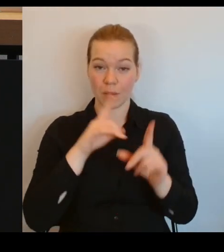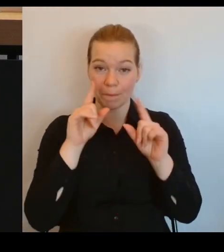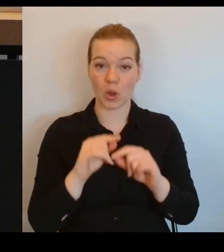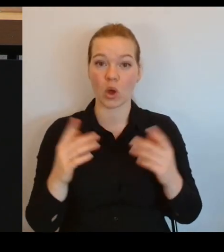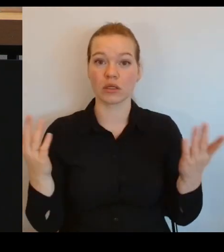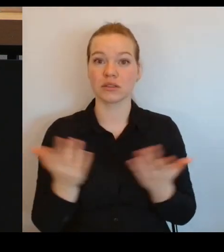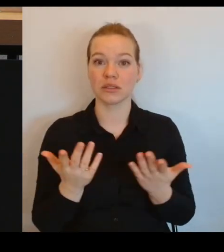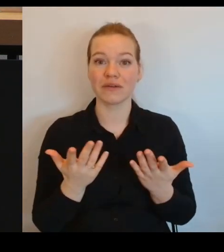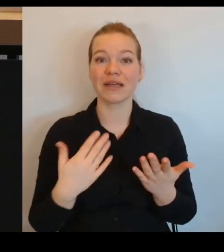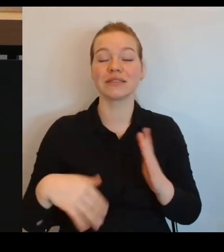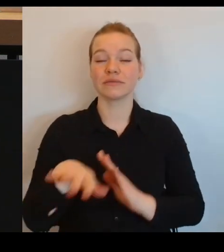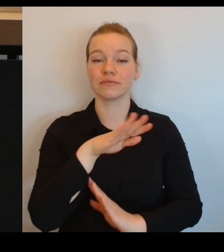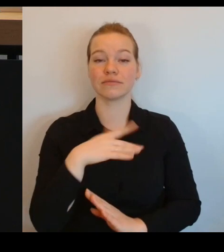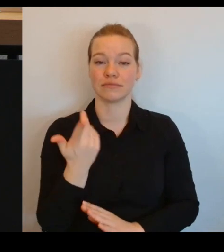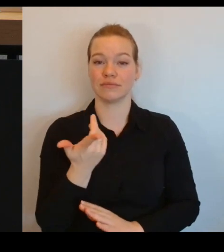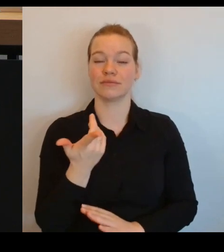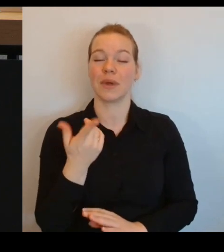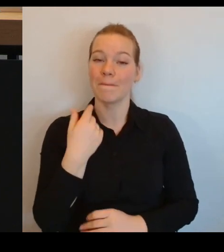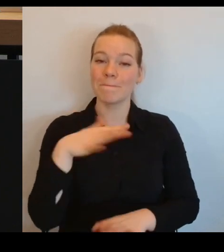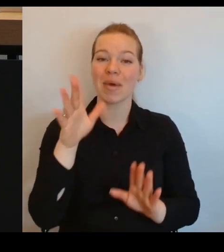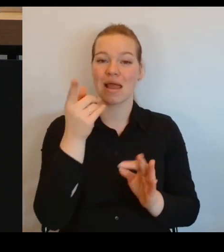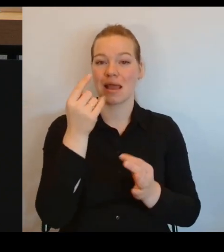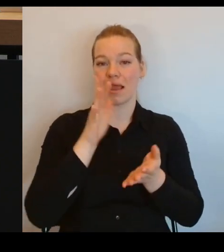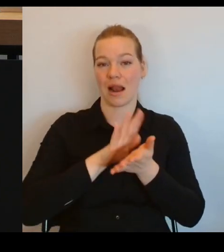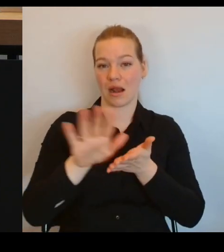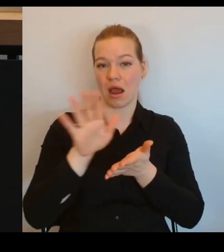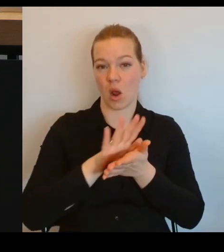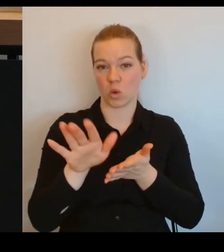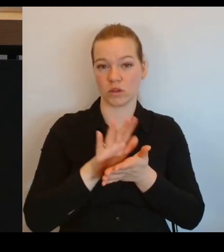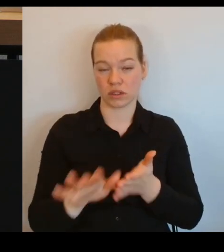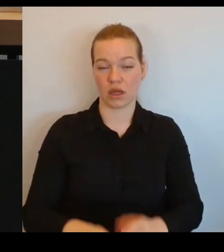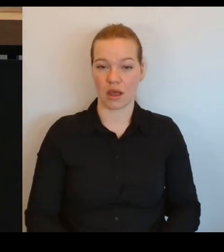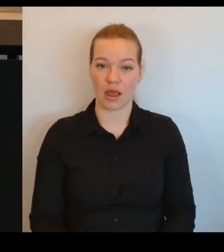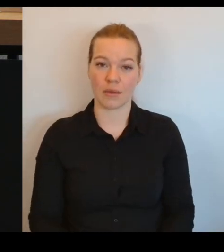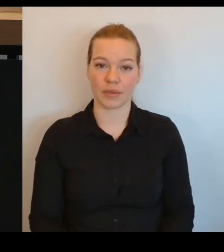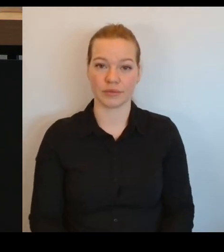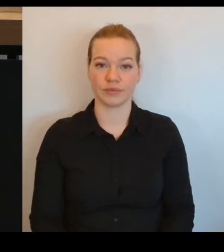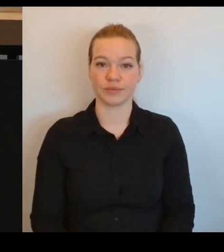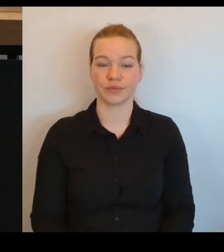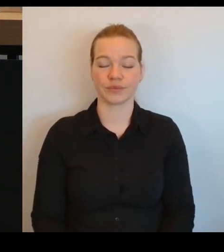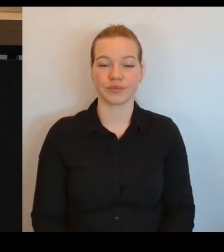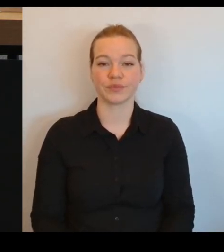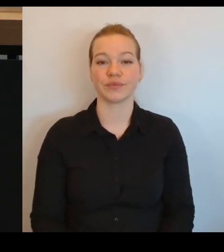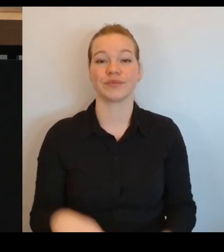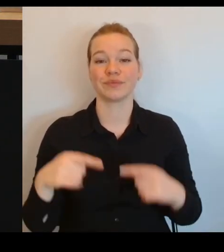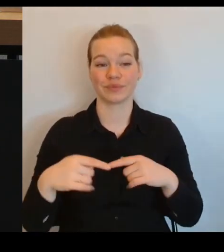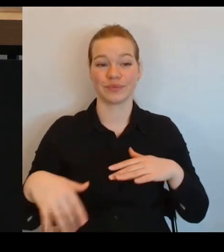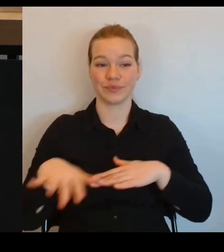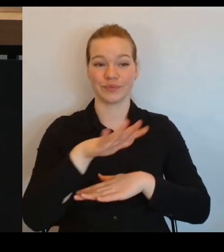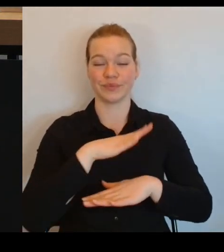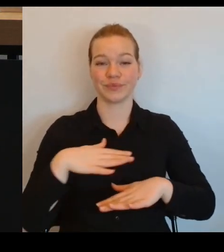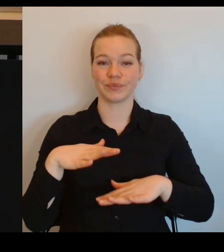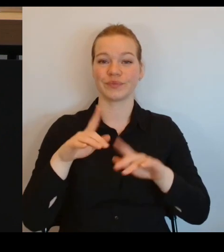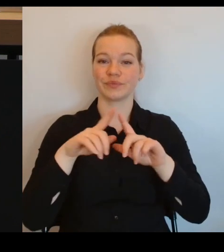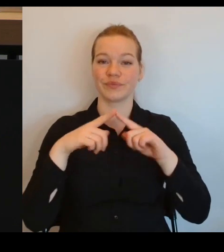richtig, dass dieser Senat sich hier auch das Thema Prozessoptimierung und Beschleunigung im Zusammenhang mit der Digitalisierung auf